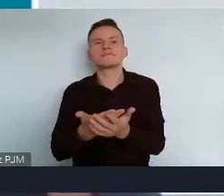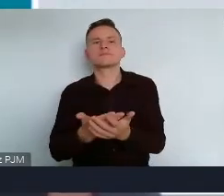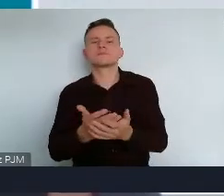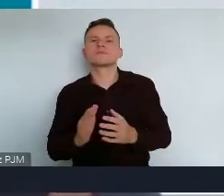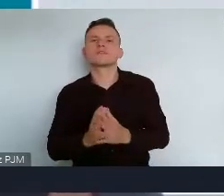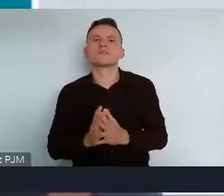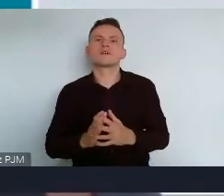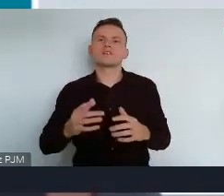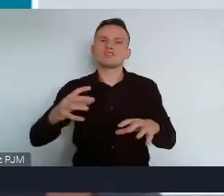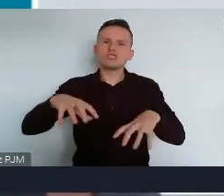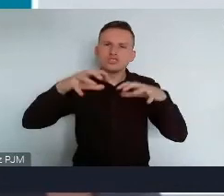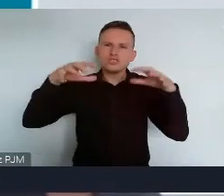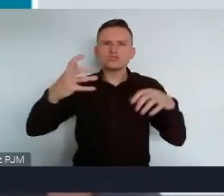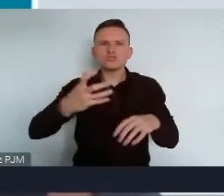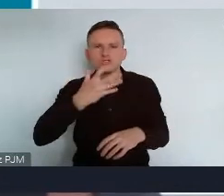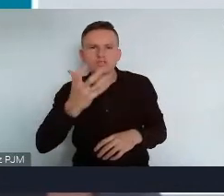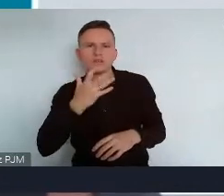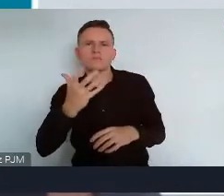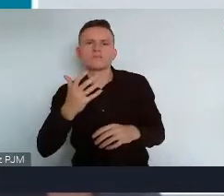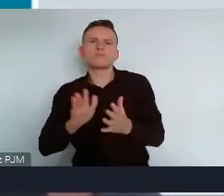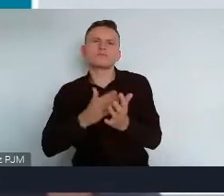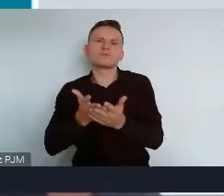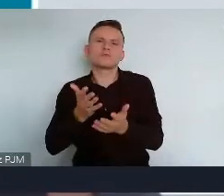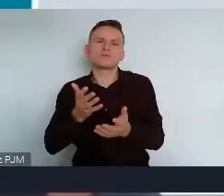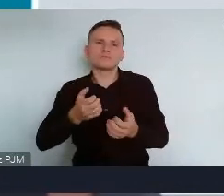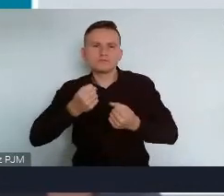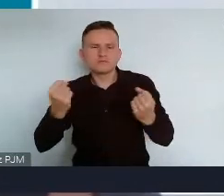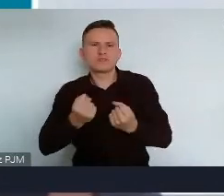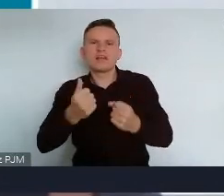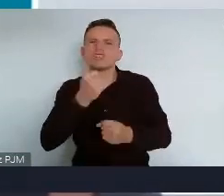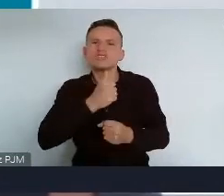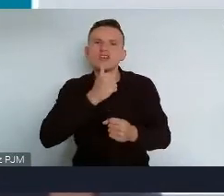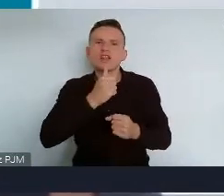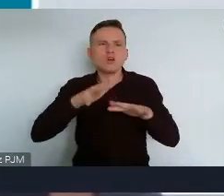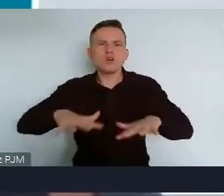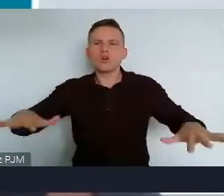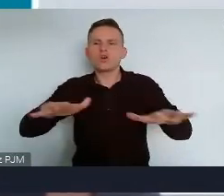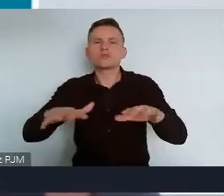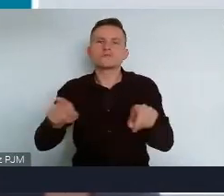poprzez rozwój obszarów zieleni, gospodarowanie wodami opadowymi,